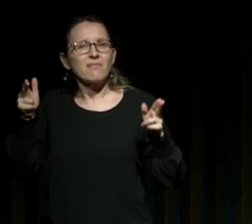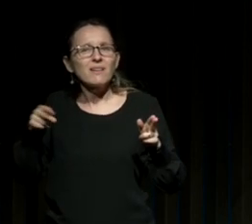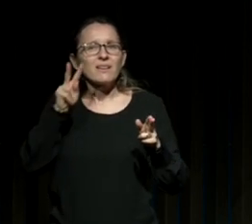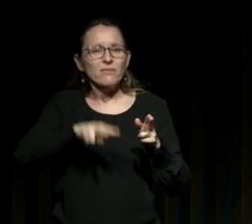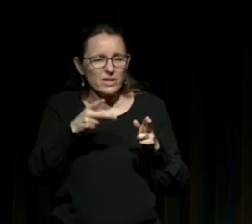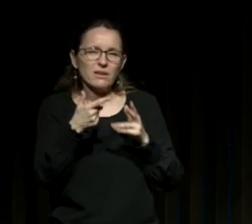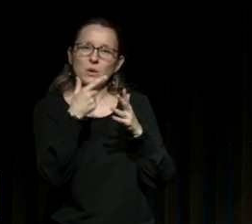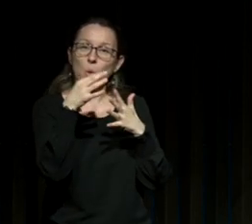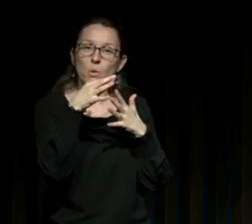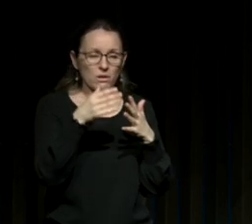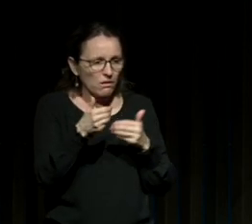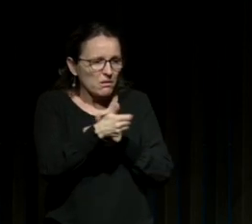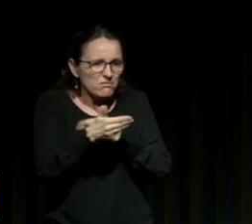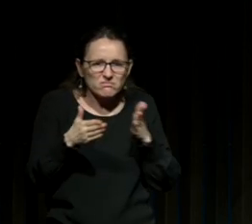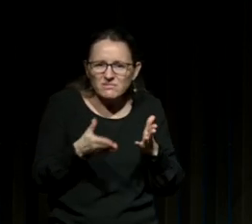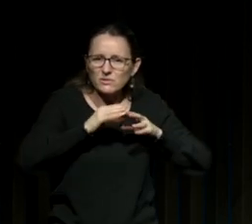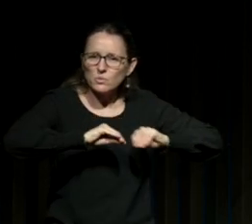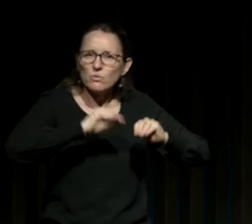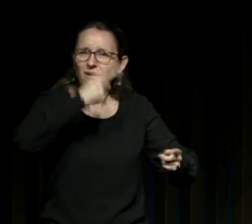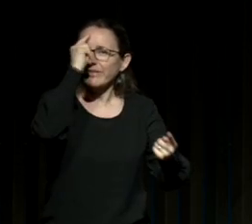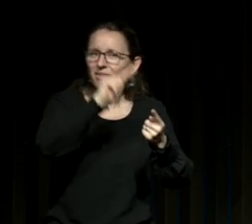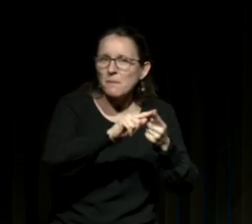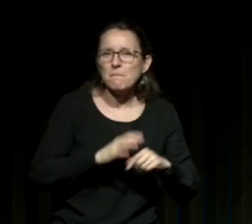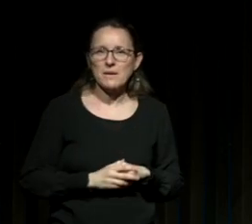prise alimentaire et puis un peu plus tard quand ils font la pathologie dont ils ont maintenant